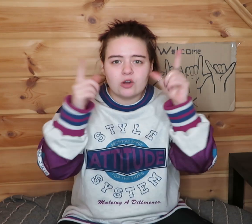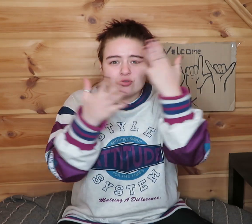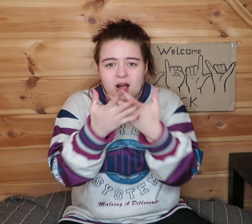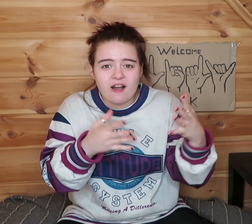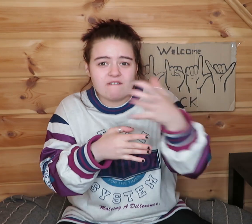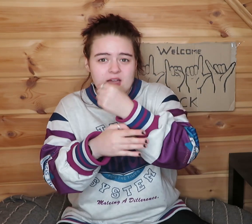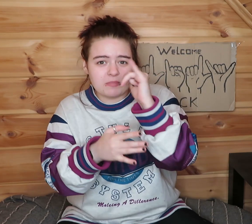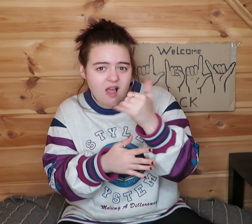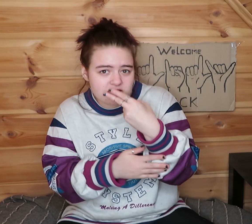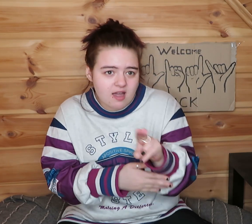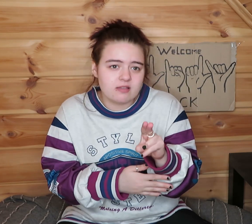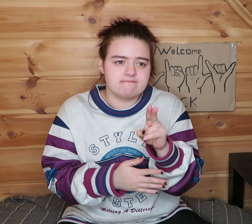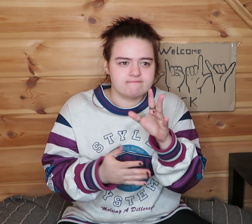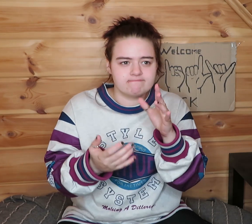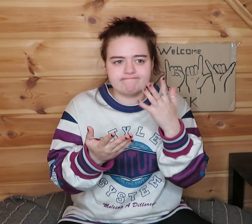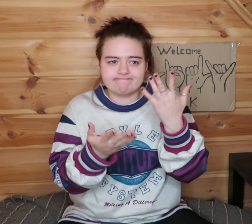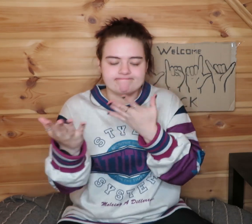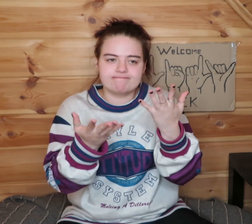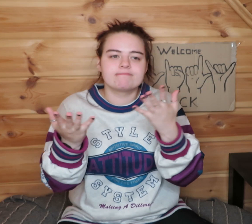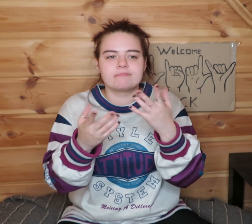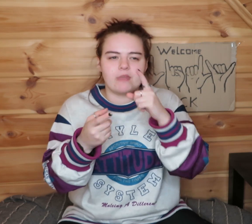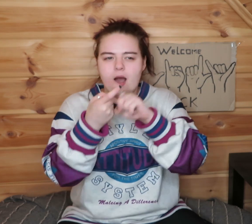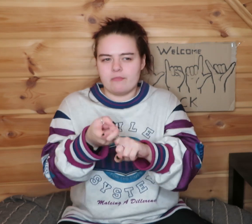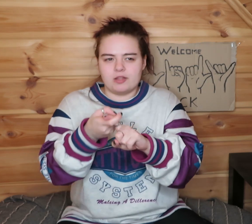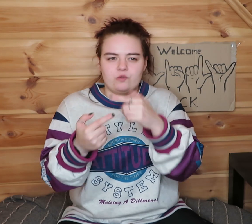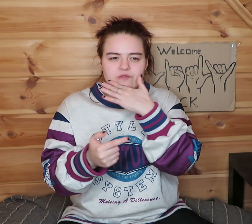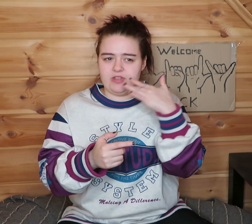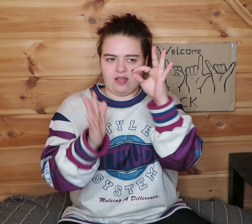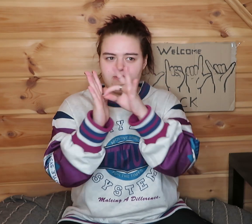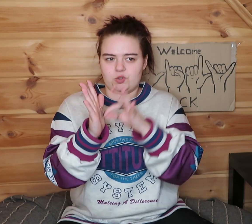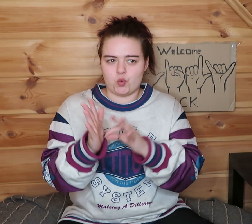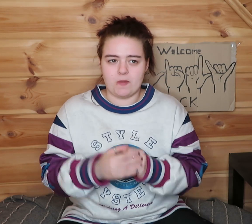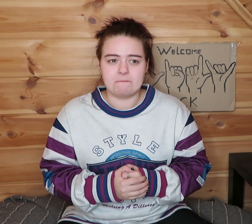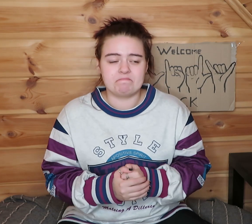Hat man bereits einen Lautspracherwerb oder nicht... Es ist von vielem abhängig.